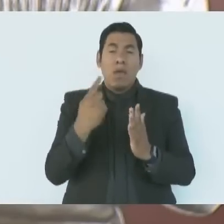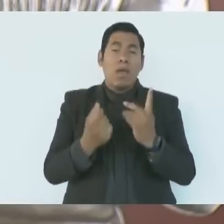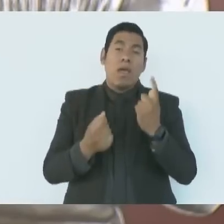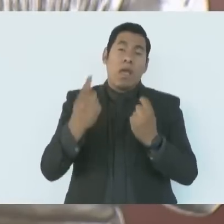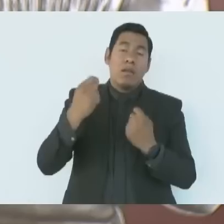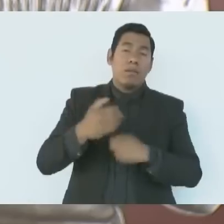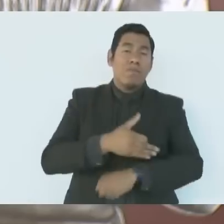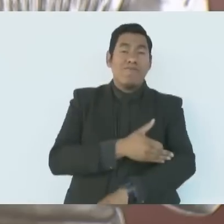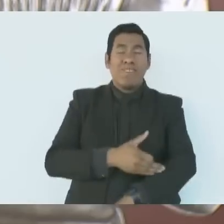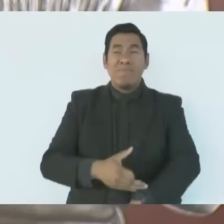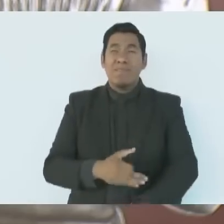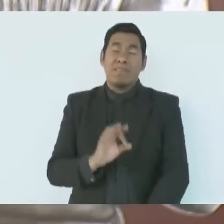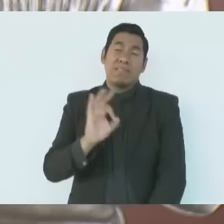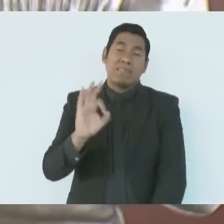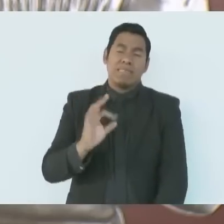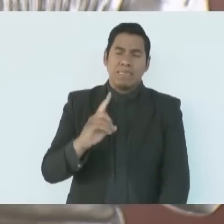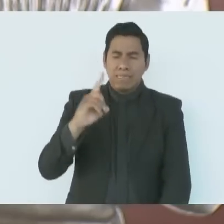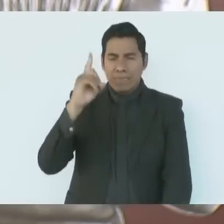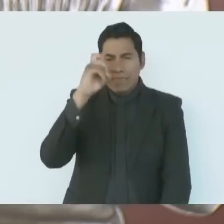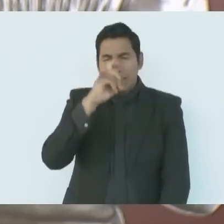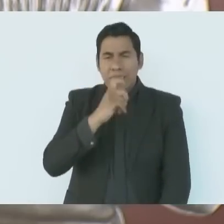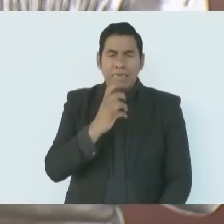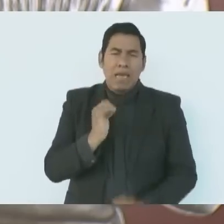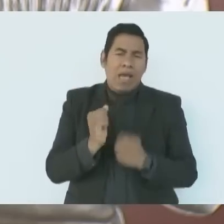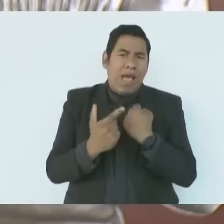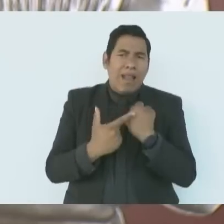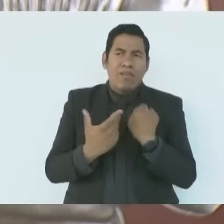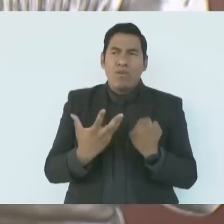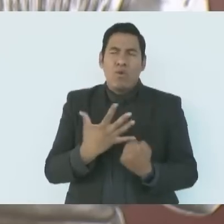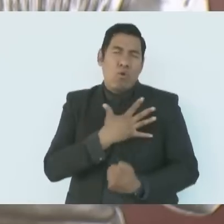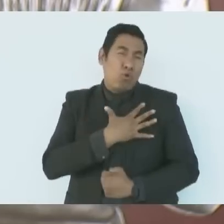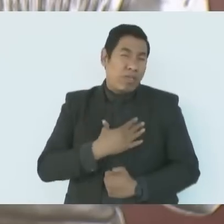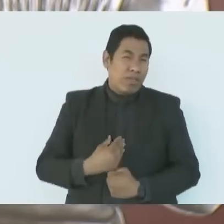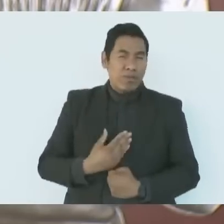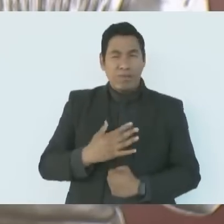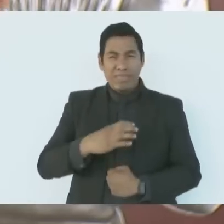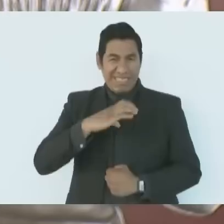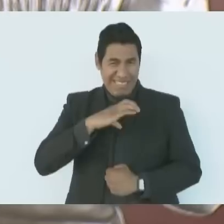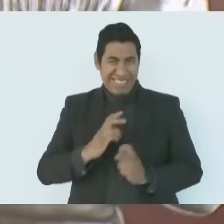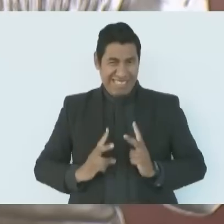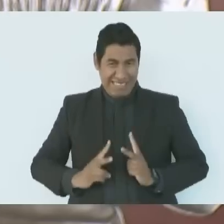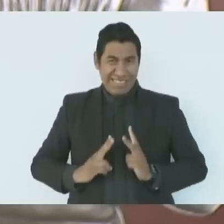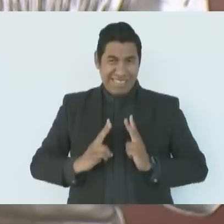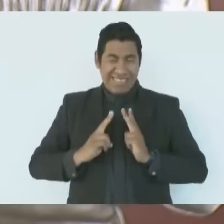por una situación difícil hijos que tienen cáncer se les apoya a las familias vamos a